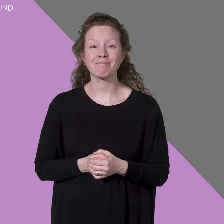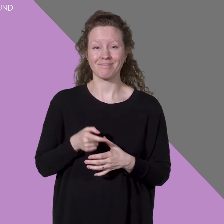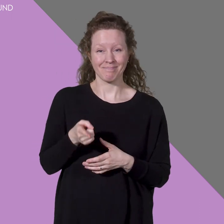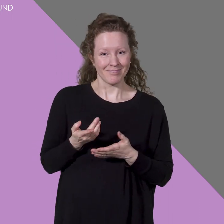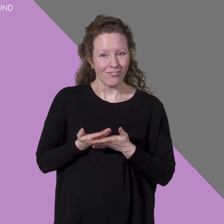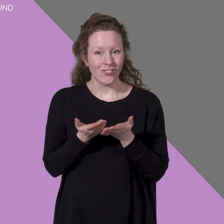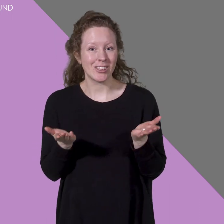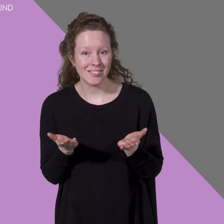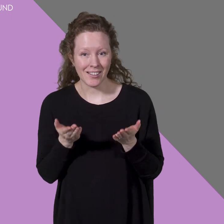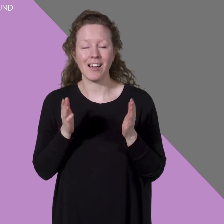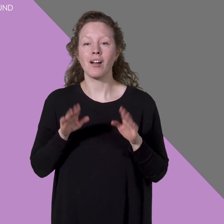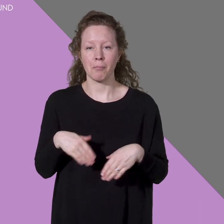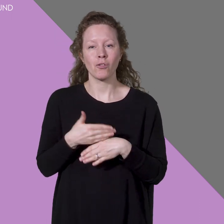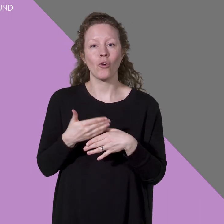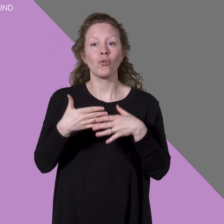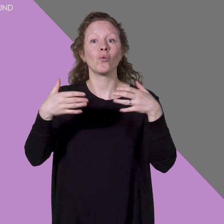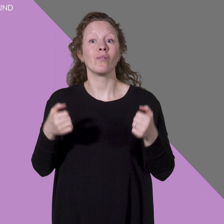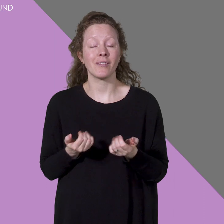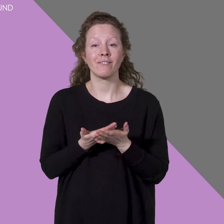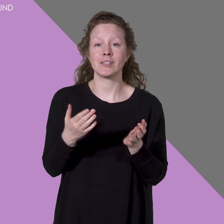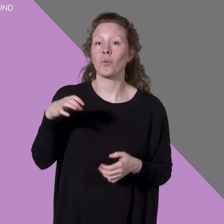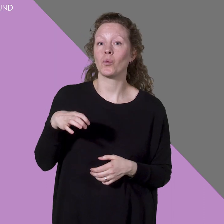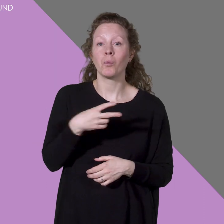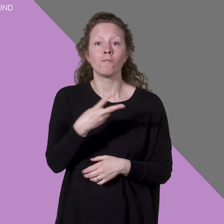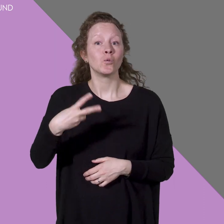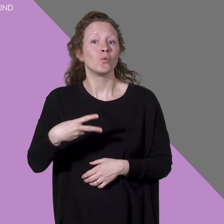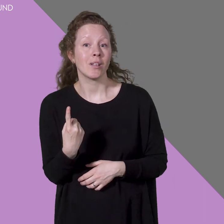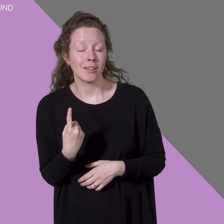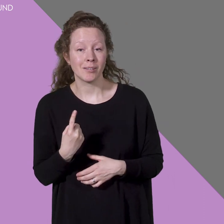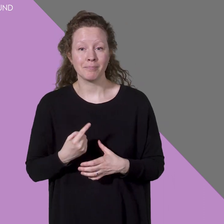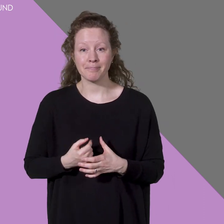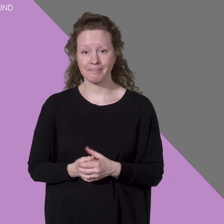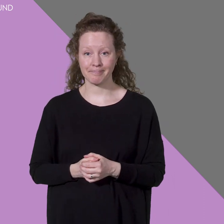Särkynyt sielu producerad av Teatteri Totti hade ursprungligen visning i oktober 2021.